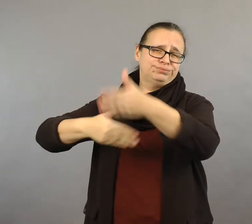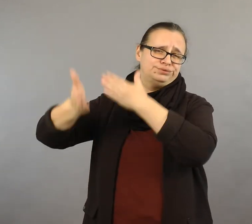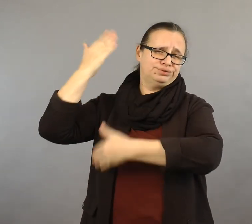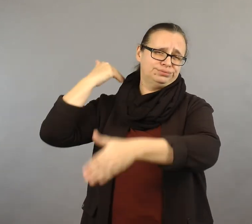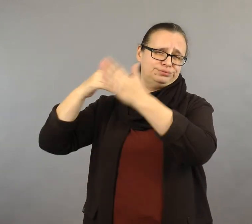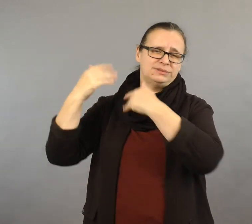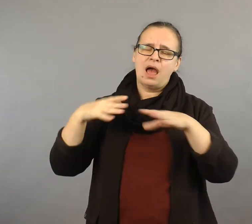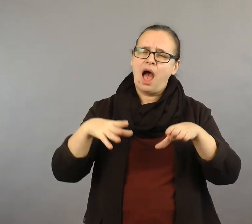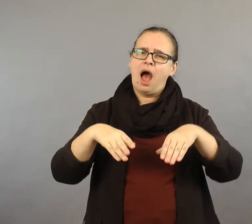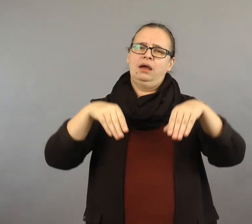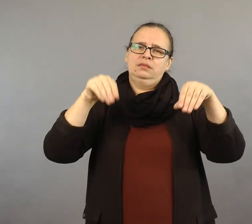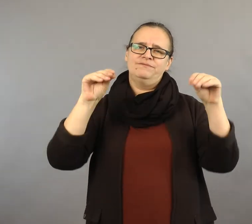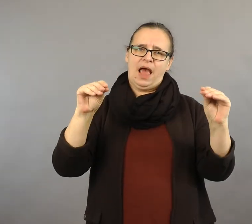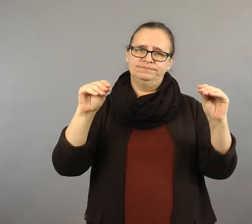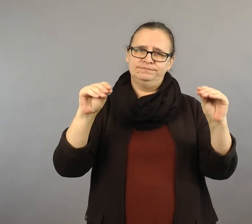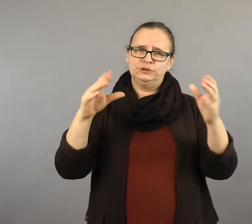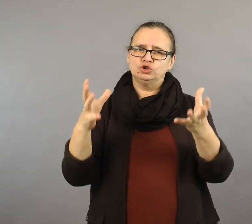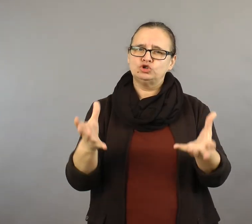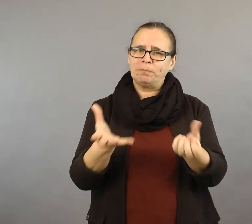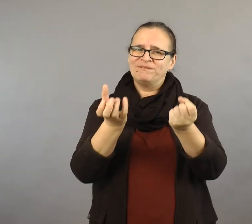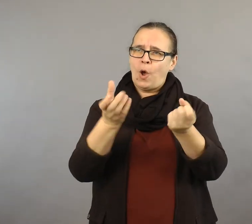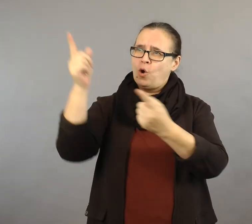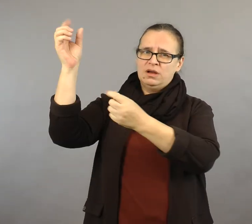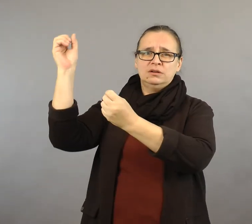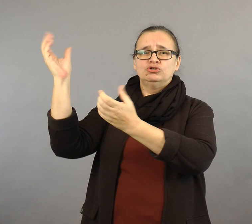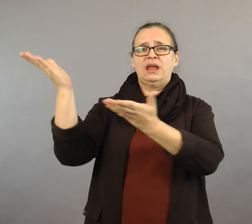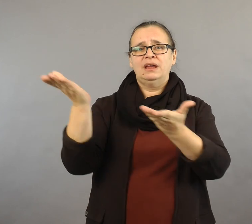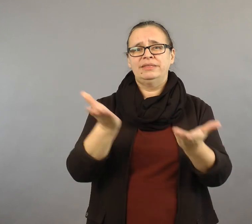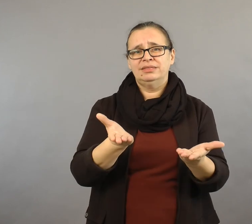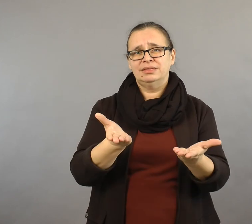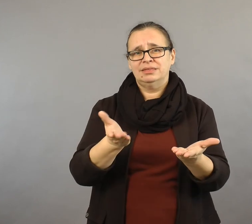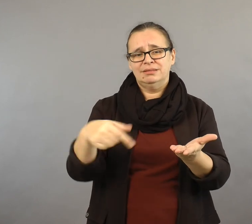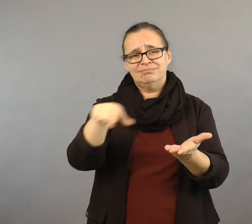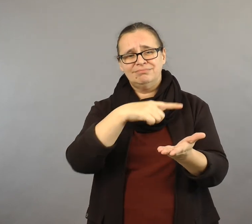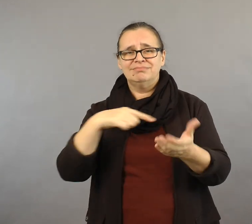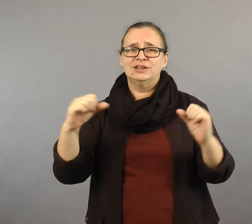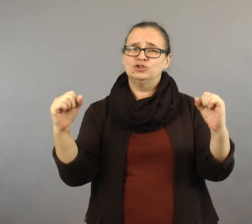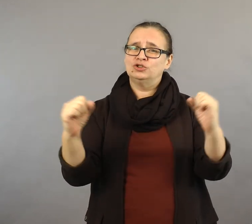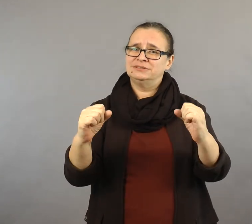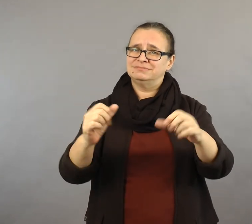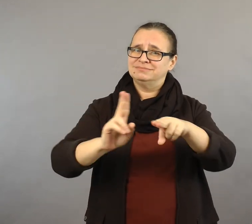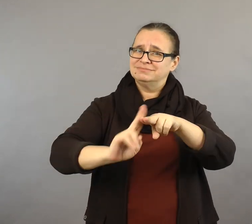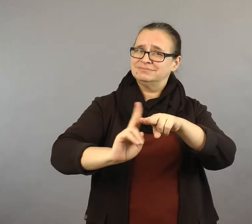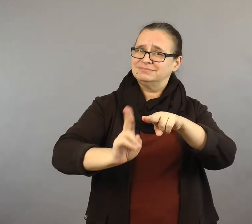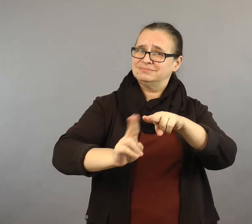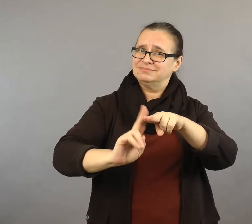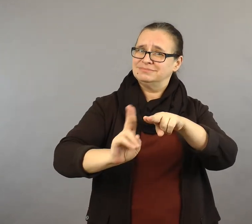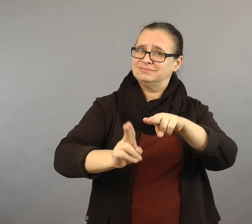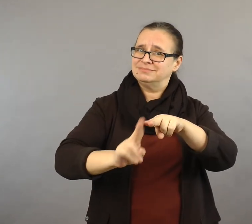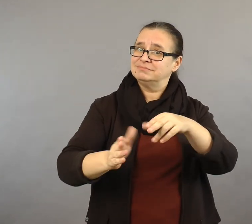Schon vor langer Zeit hat Gott am Anfang die Welt geschaffen Und sie uns Menschen geschenkt, damit wir sie schützen.